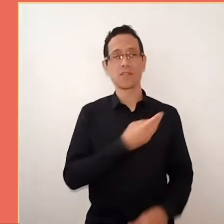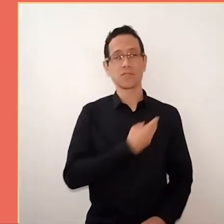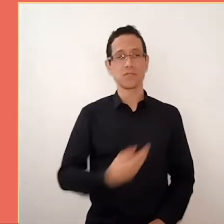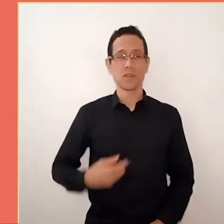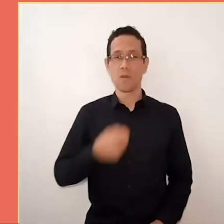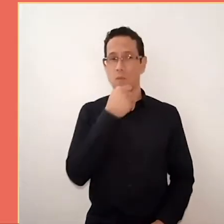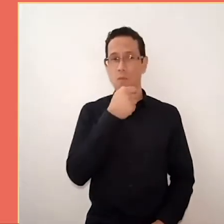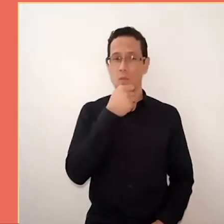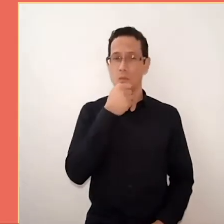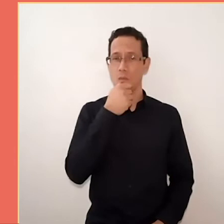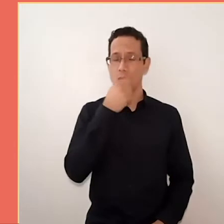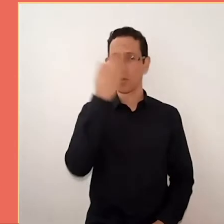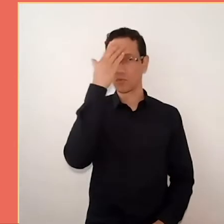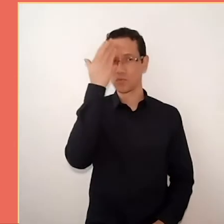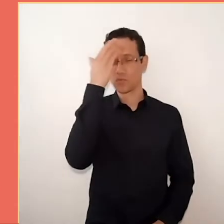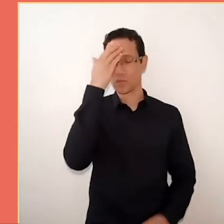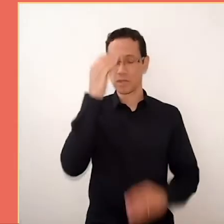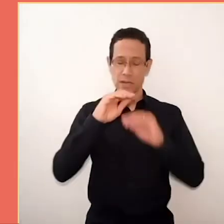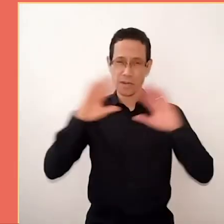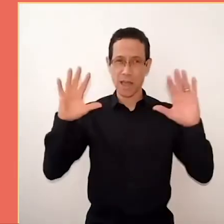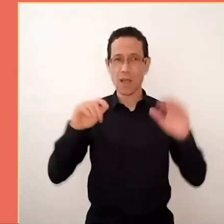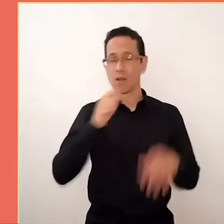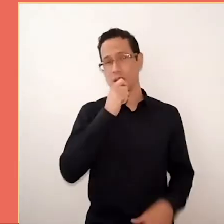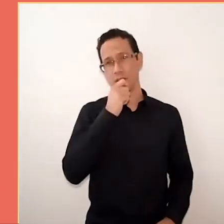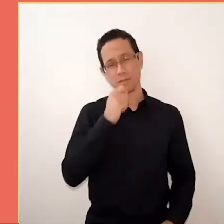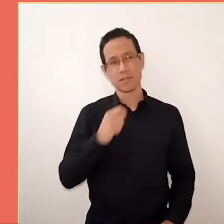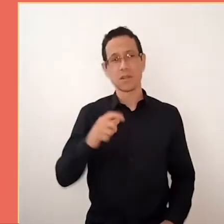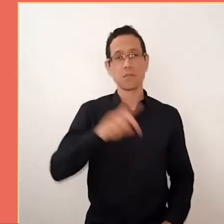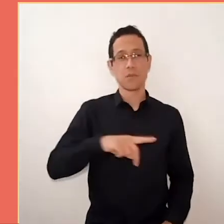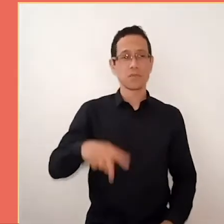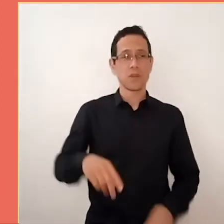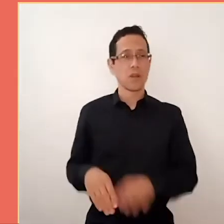que isso é essencial na formação da professora que vai atuar junto à infância,